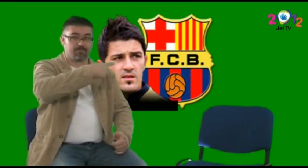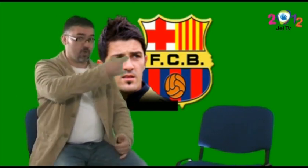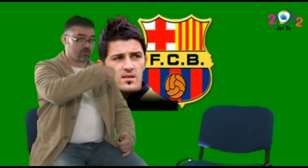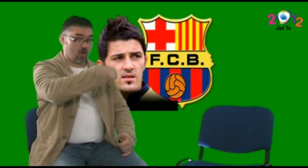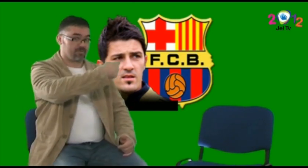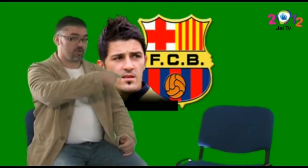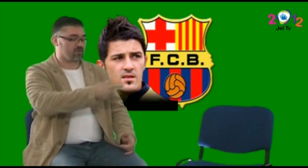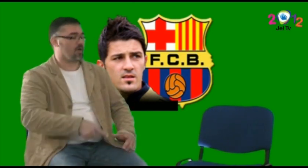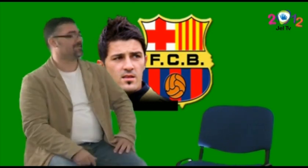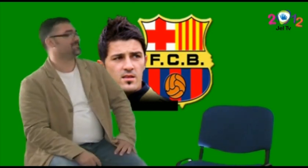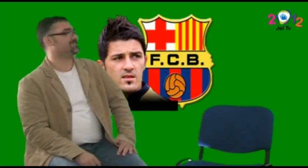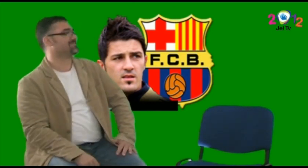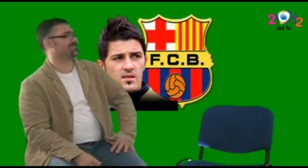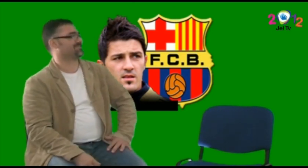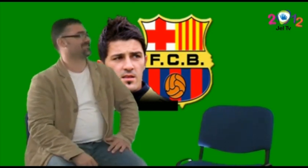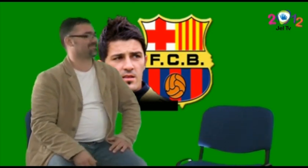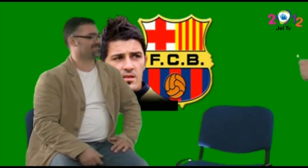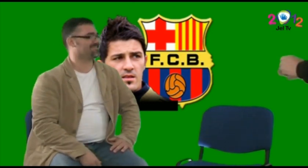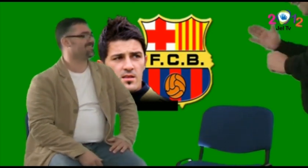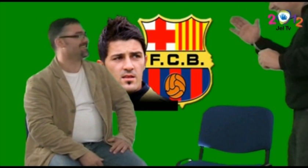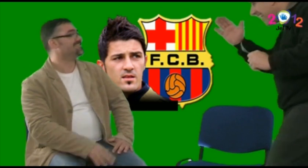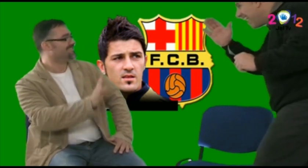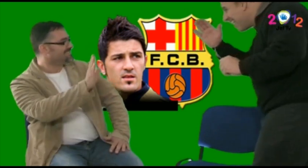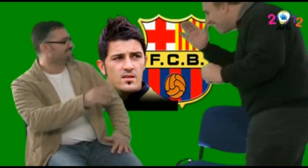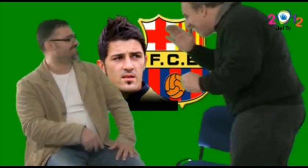Most jön! Most jön! Szevasz! - Szevasz!